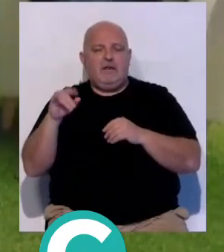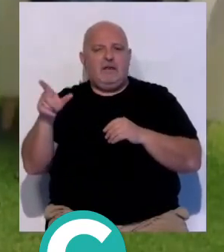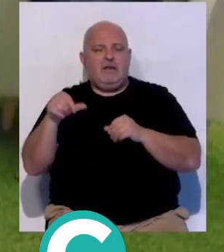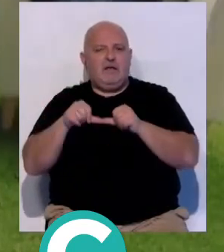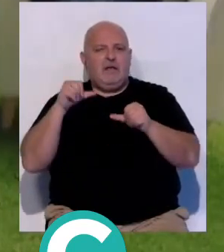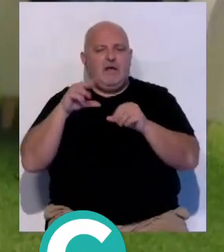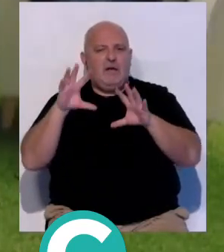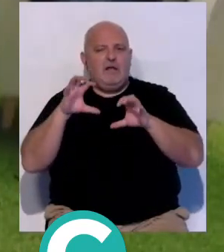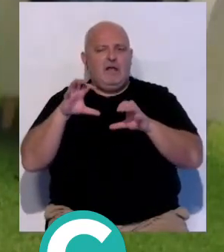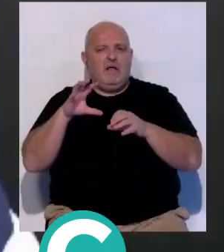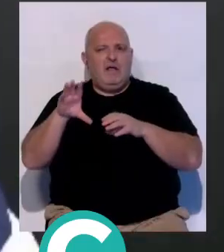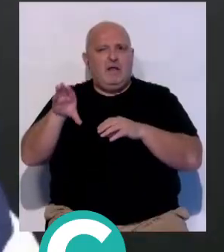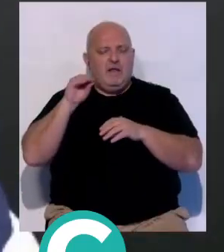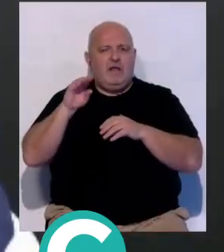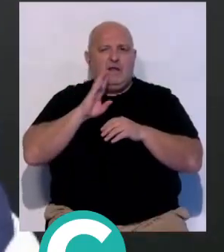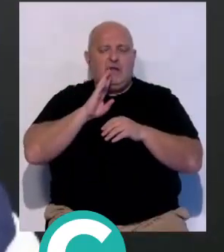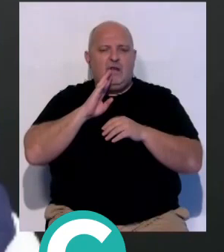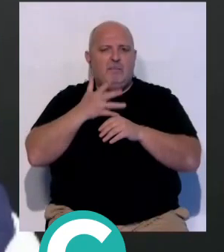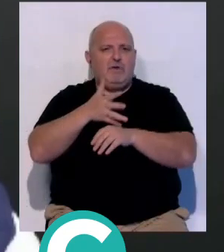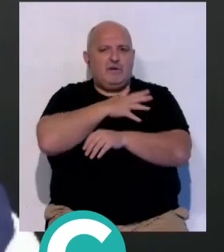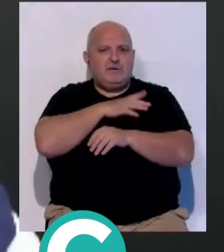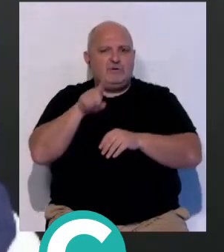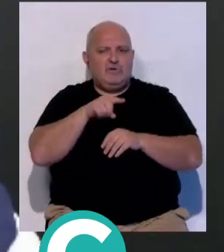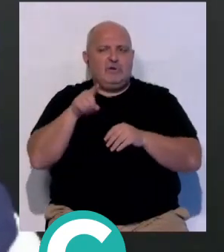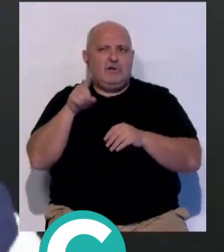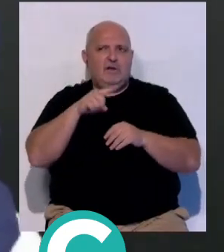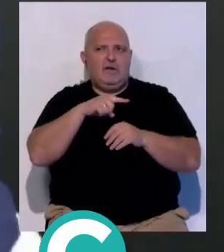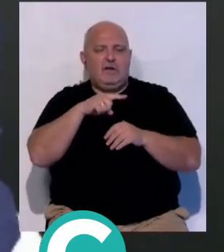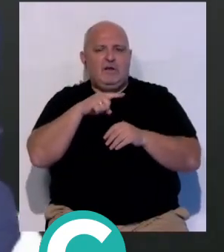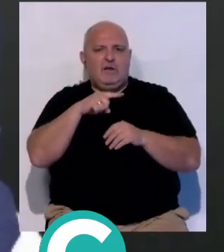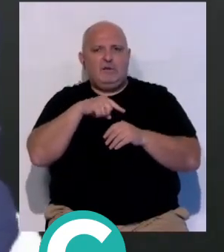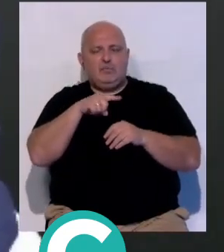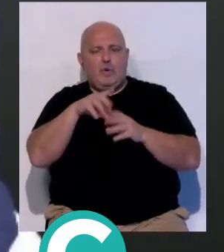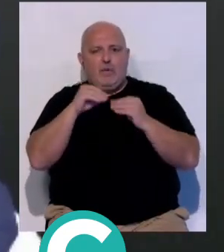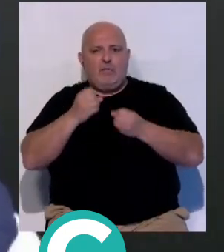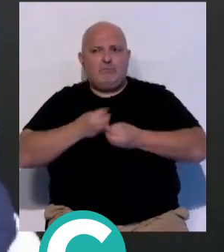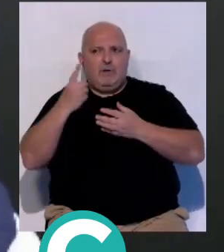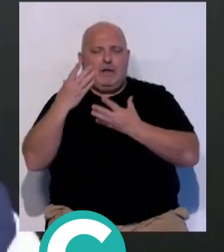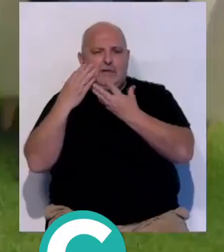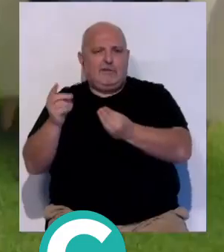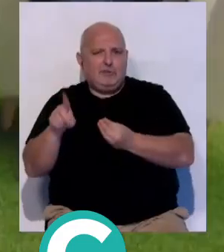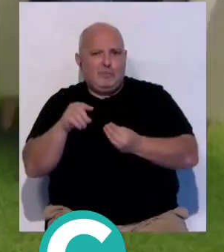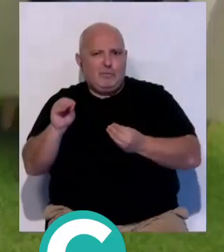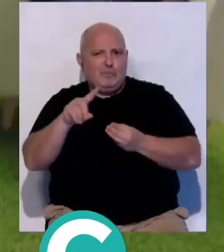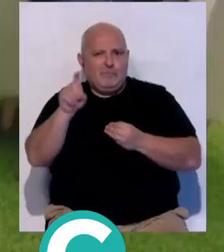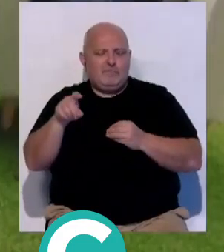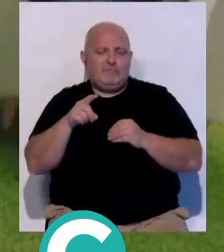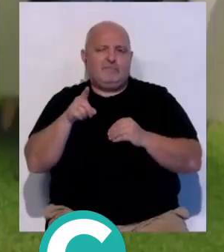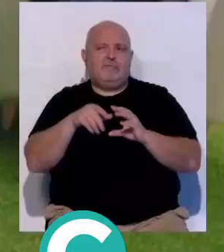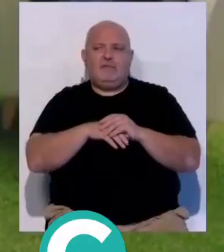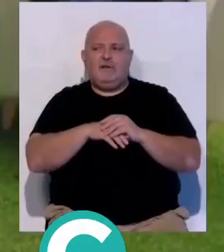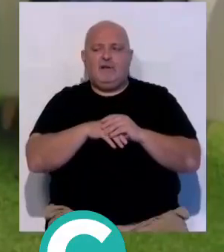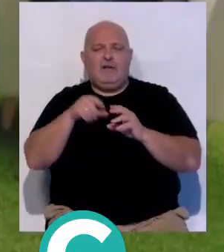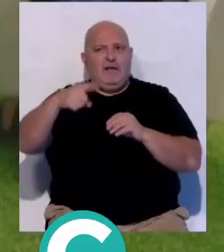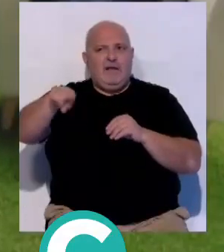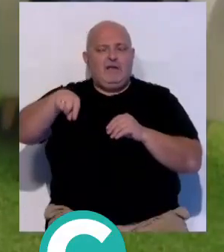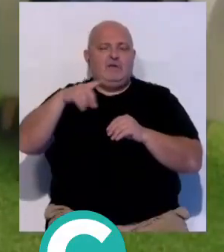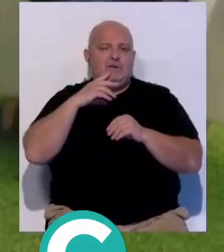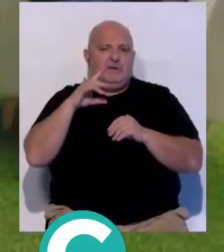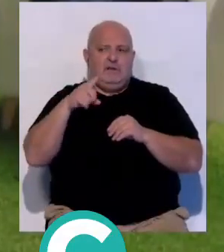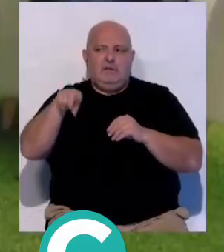entendía el mayor King Pero ellos siguieron sin entender tu andaluz no no ellos que van a entender